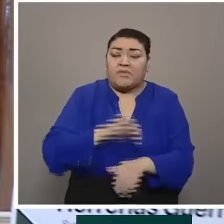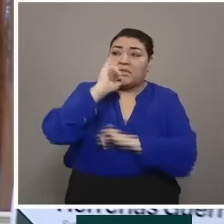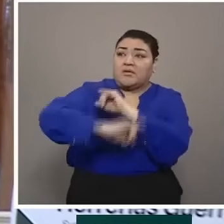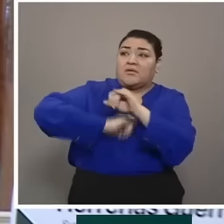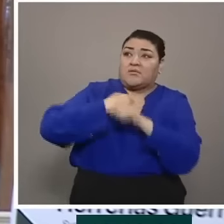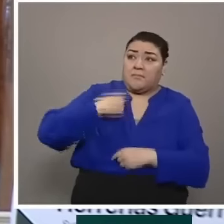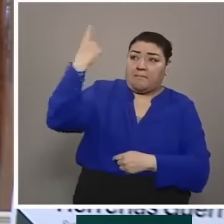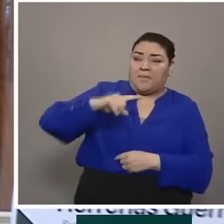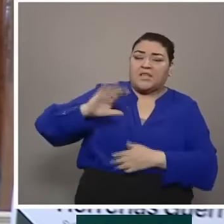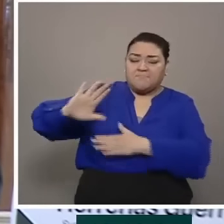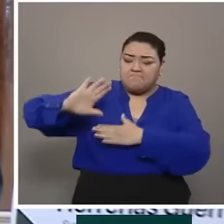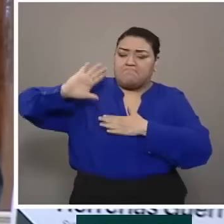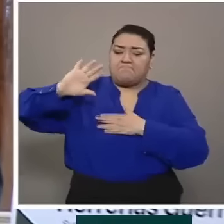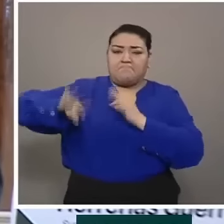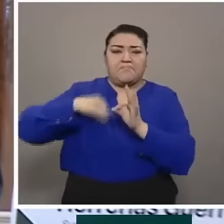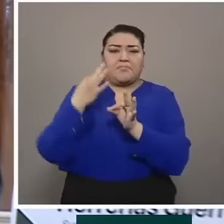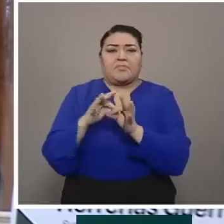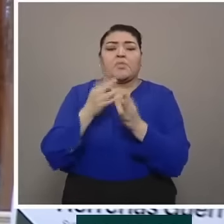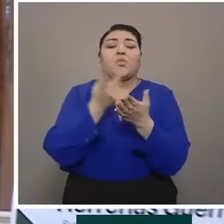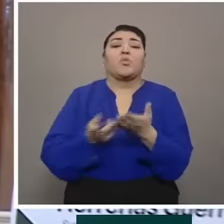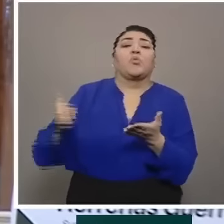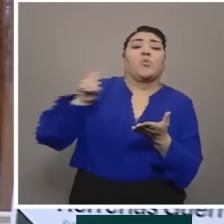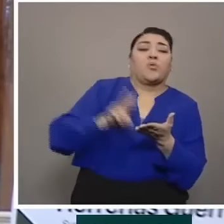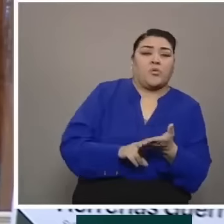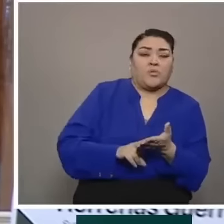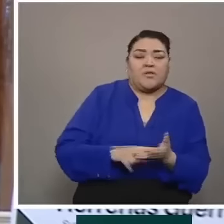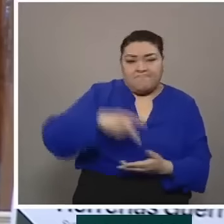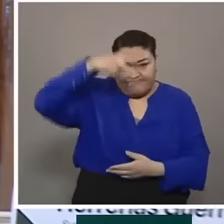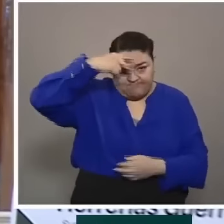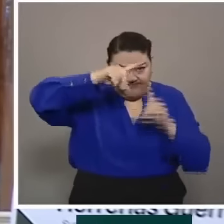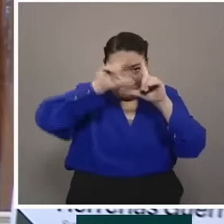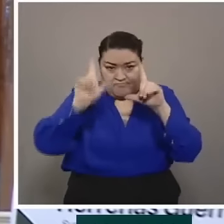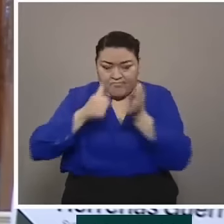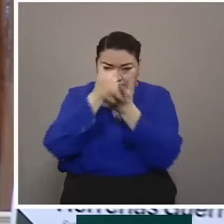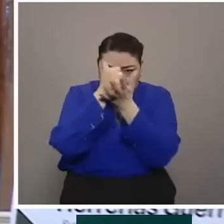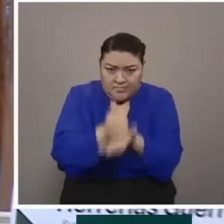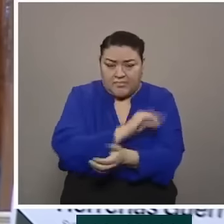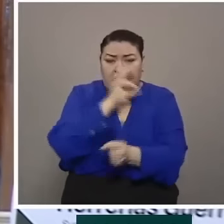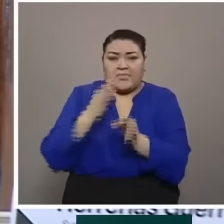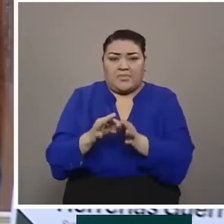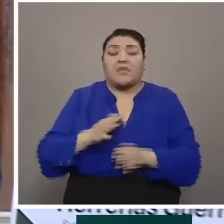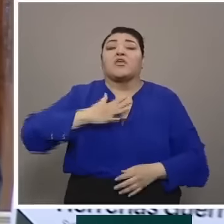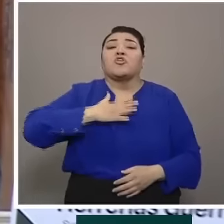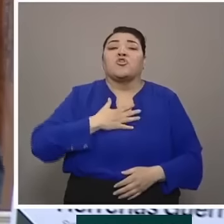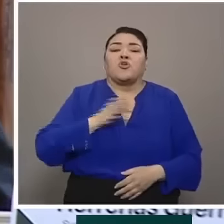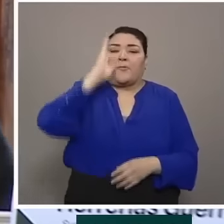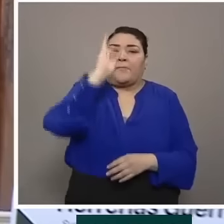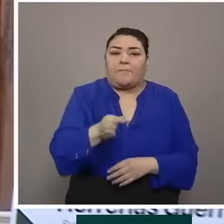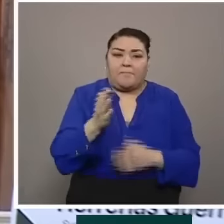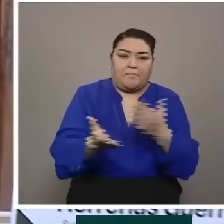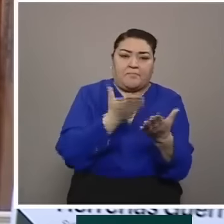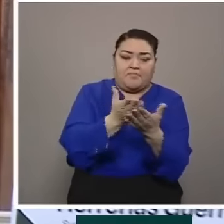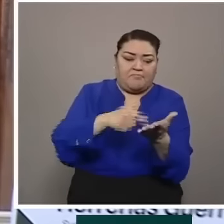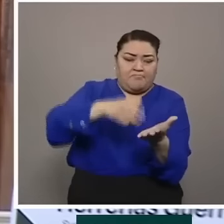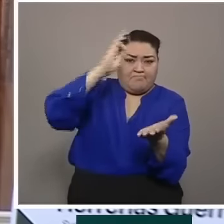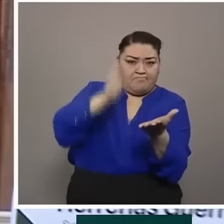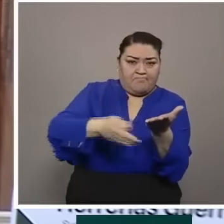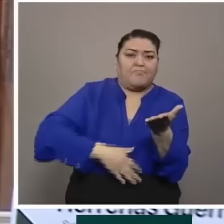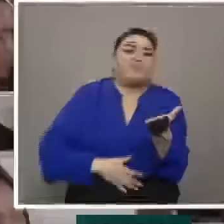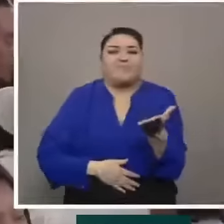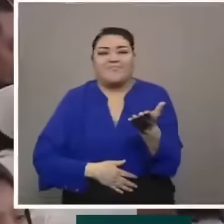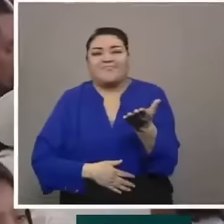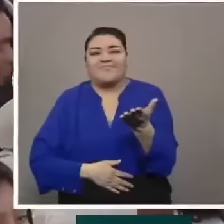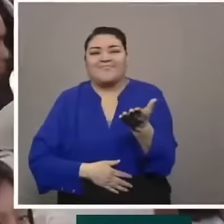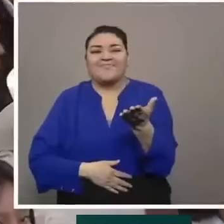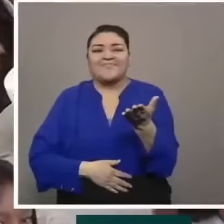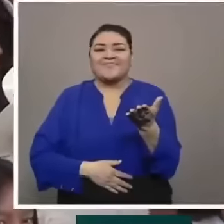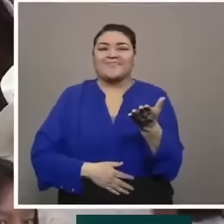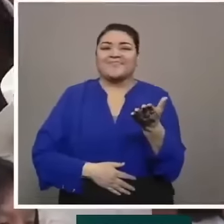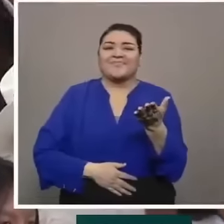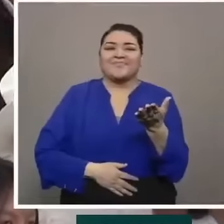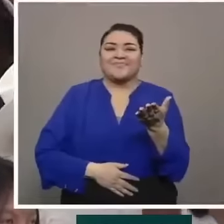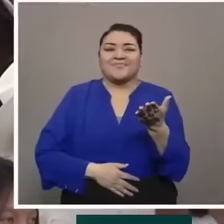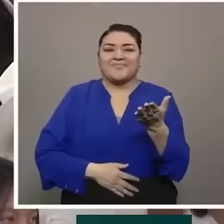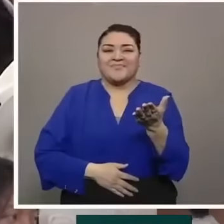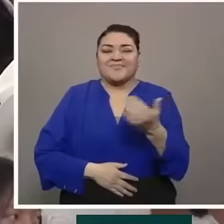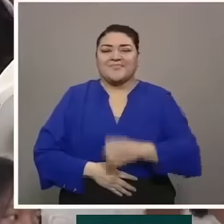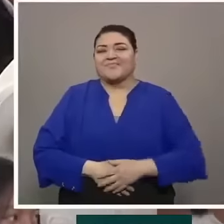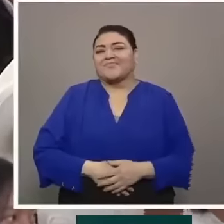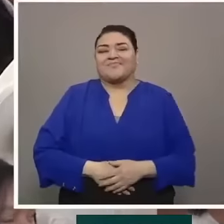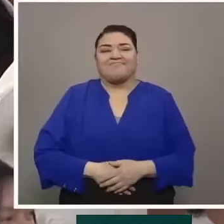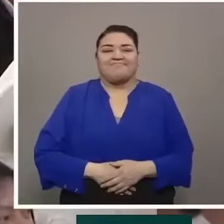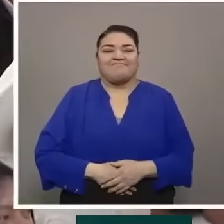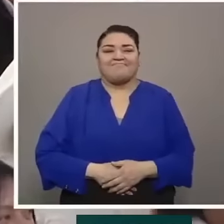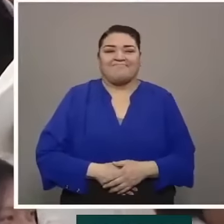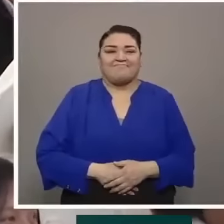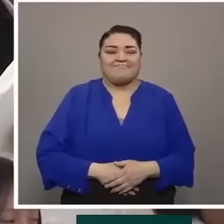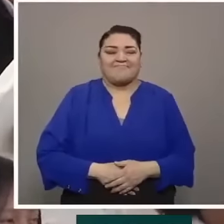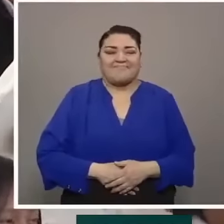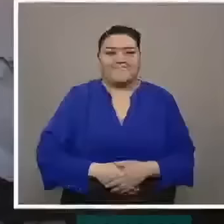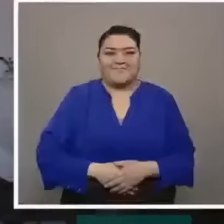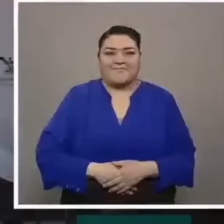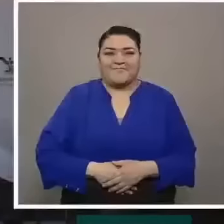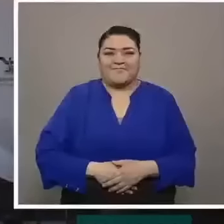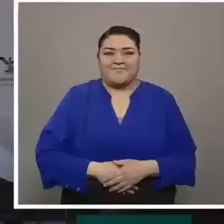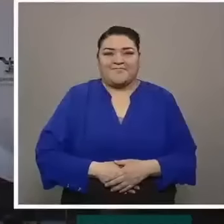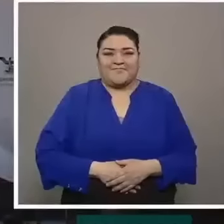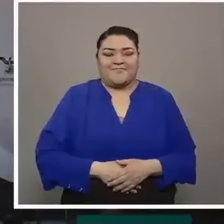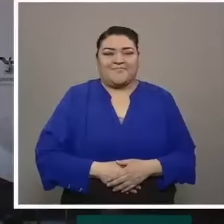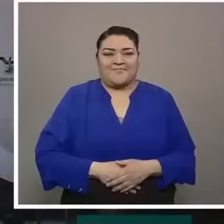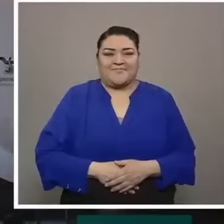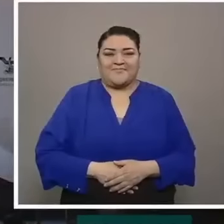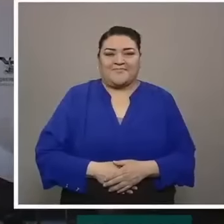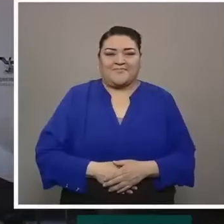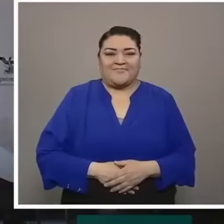la misma historia de la República. Por ello, mi voto es a favor del proyecto.